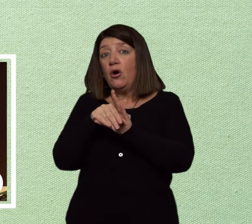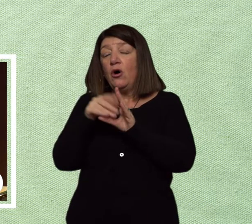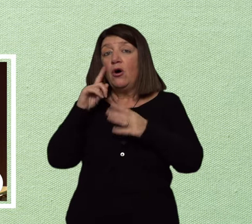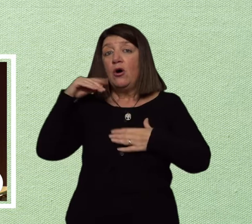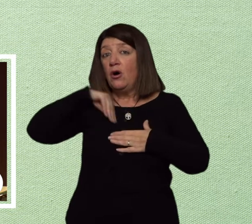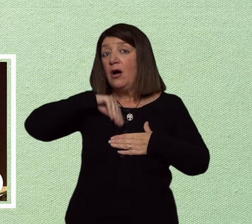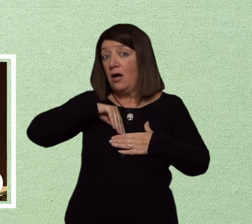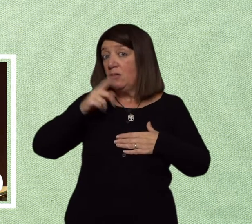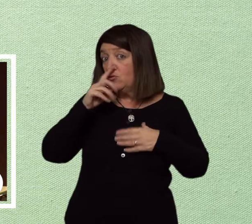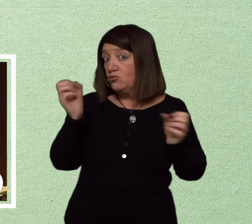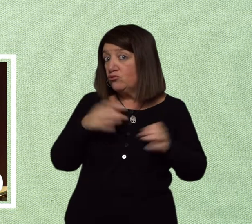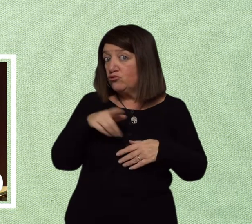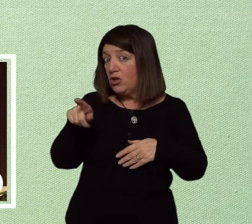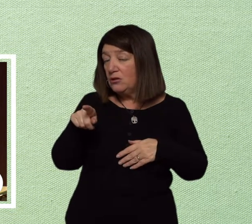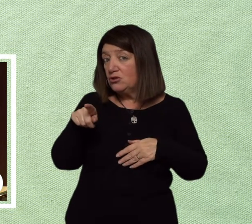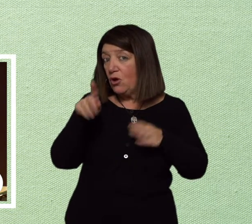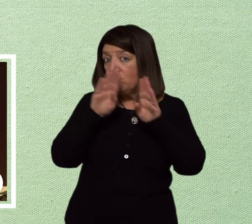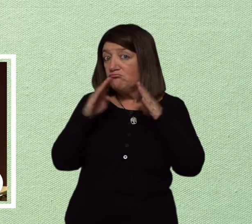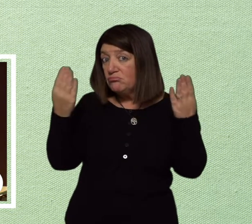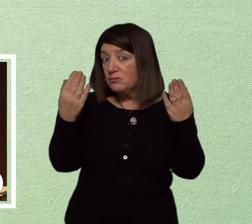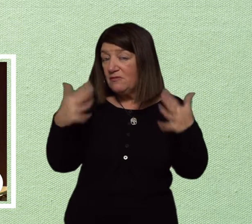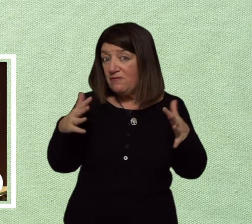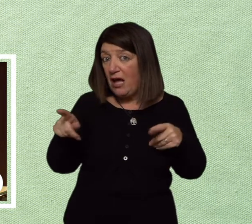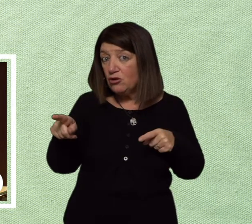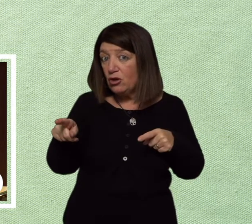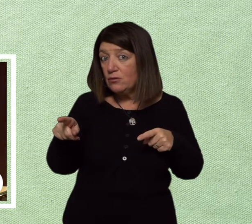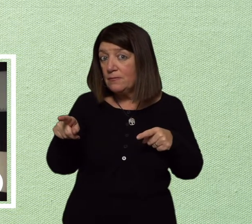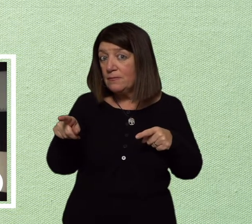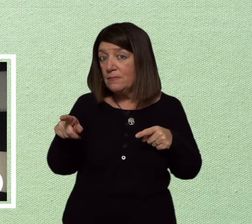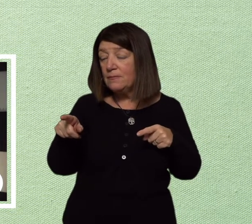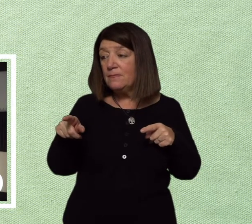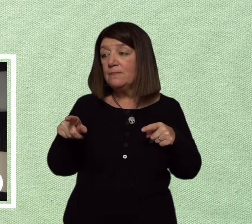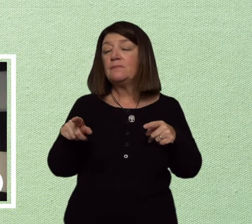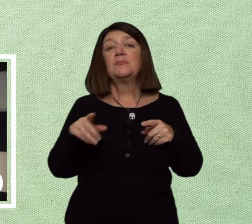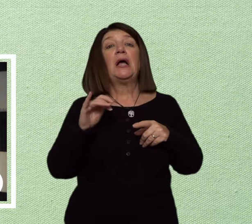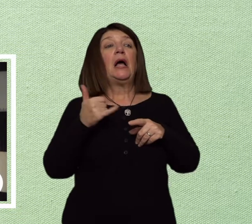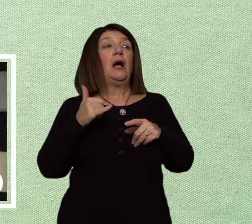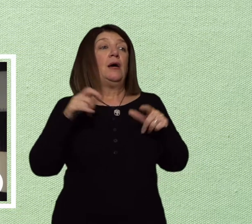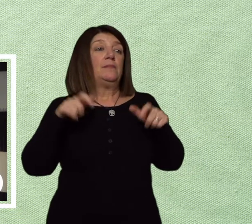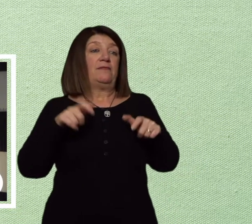di quello che stava succedendo e di quello che stavate facendo? - Certo, sia la componente